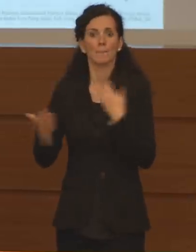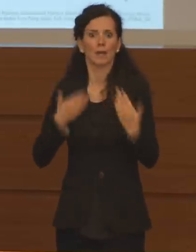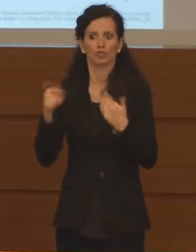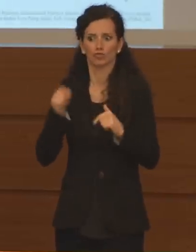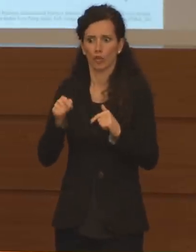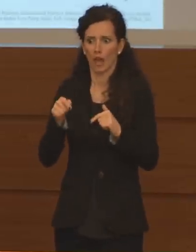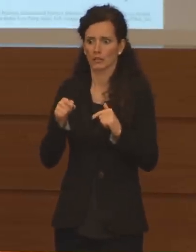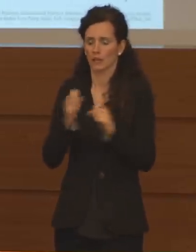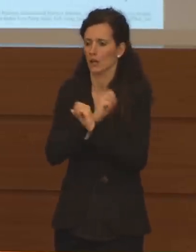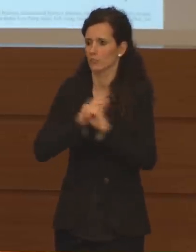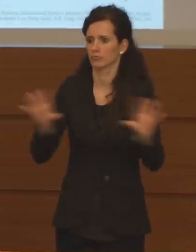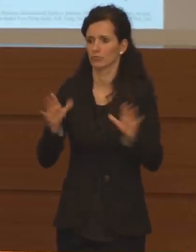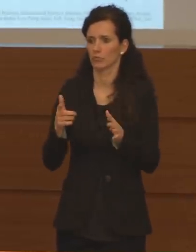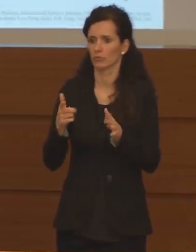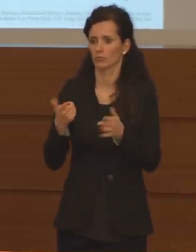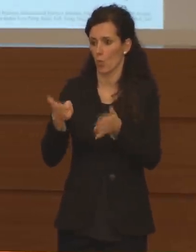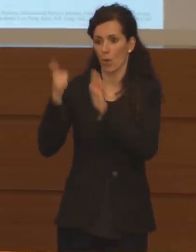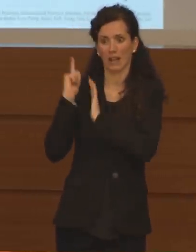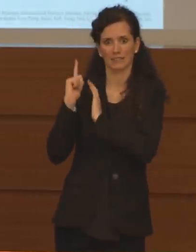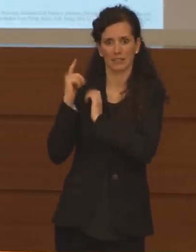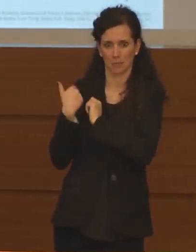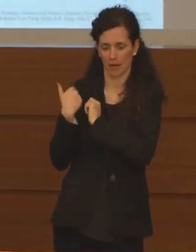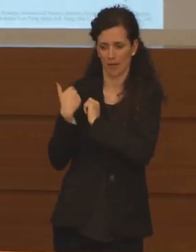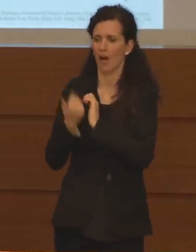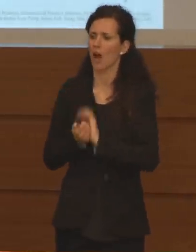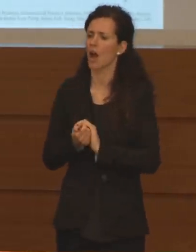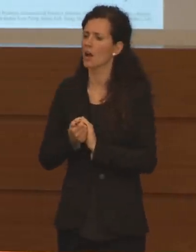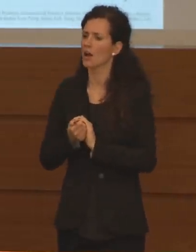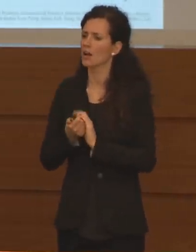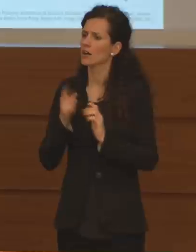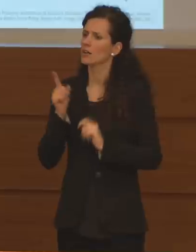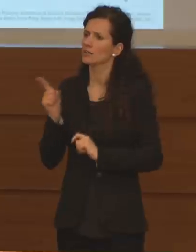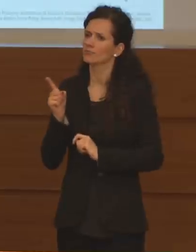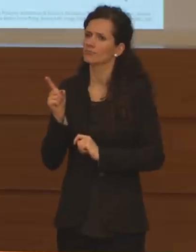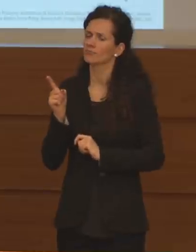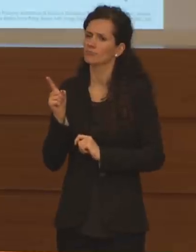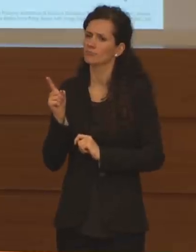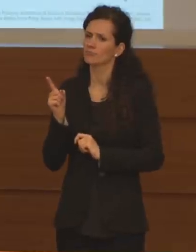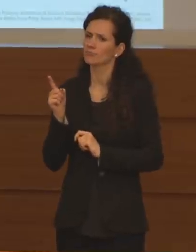meno una settimana fa, siete riusciti approssimativamente